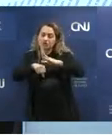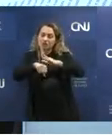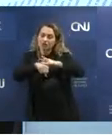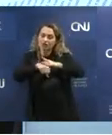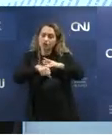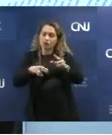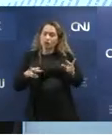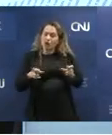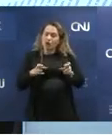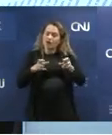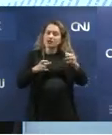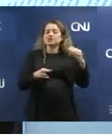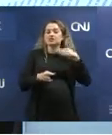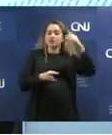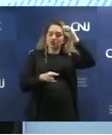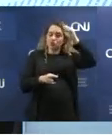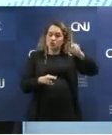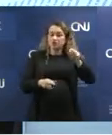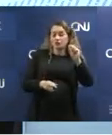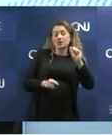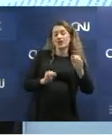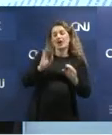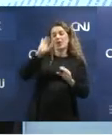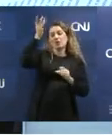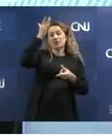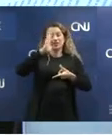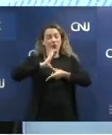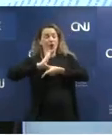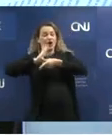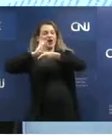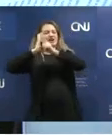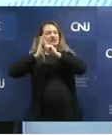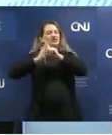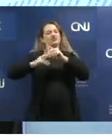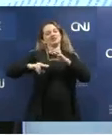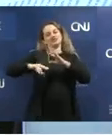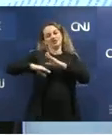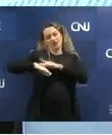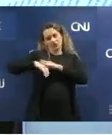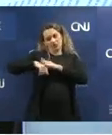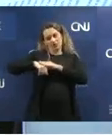O fato que aconteceu antes disso. E ainda que ela tenha um grande acervo,